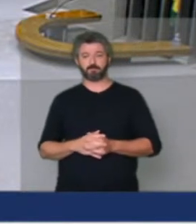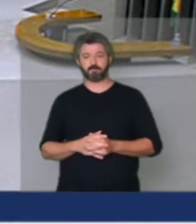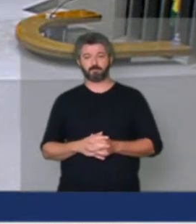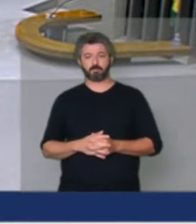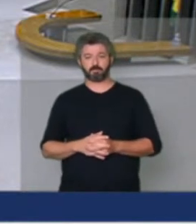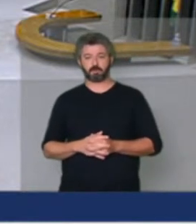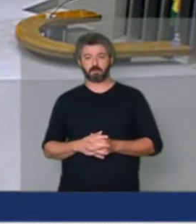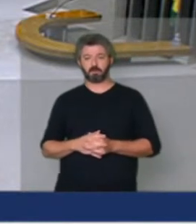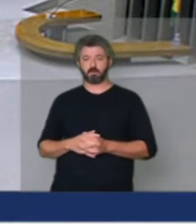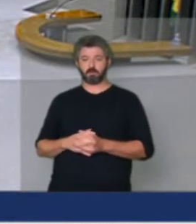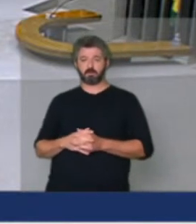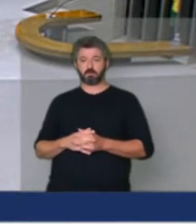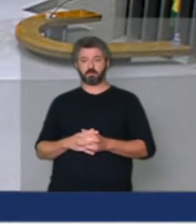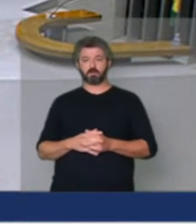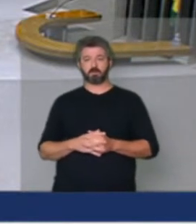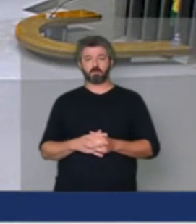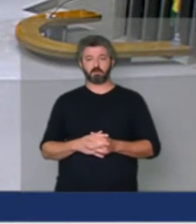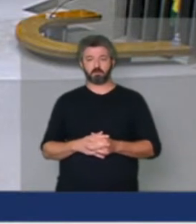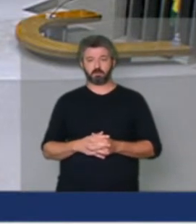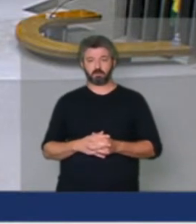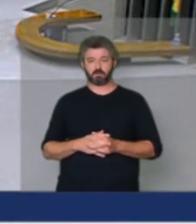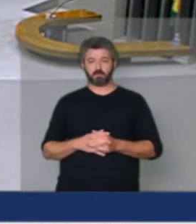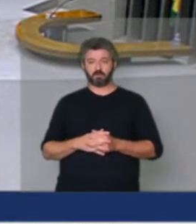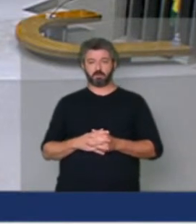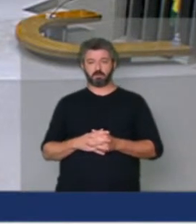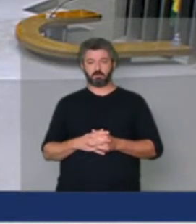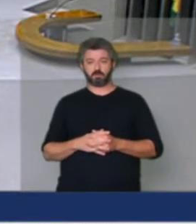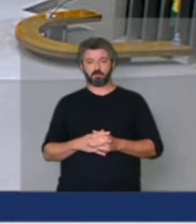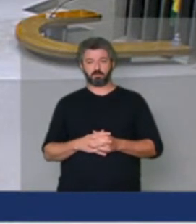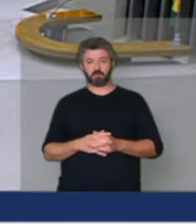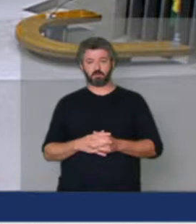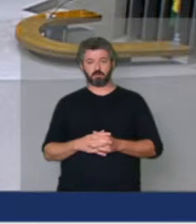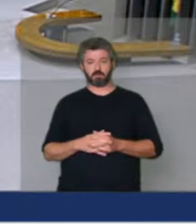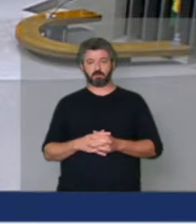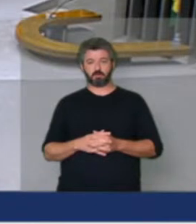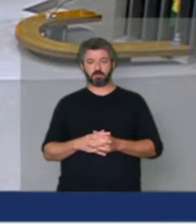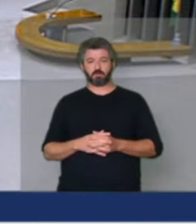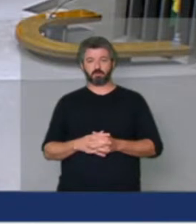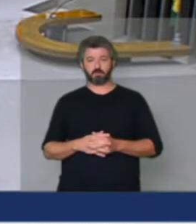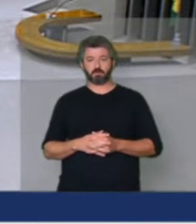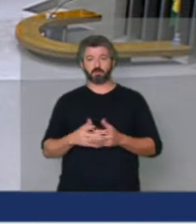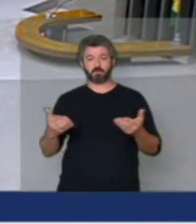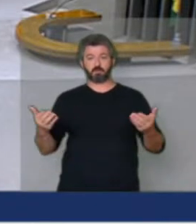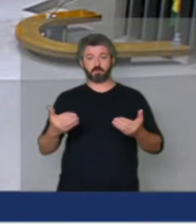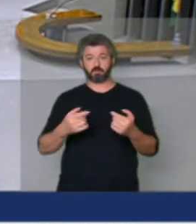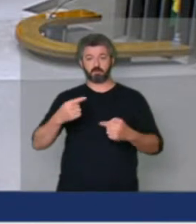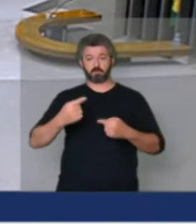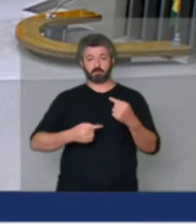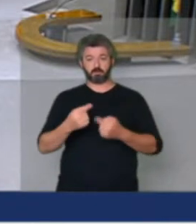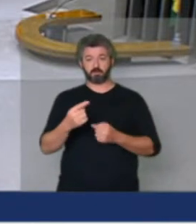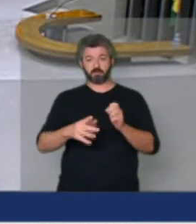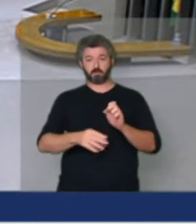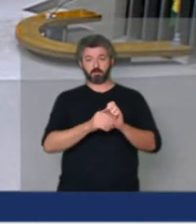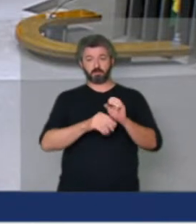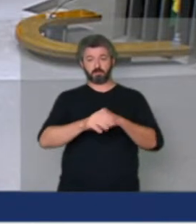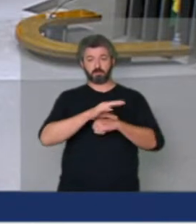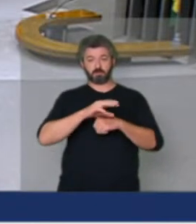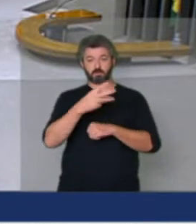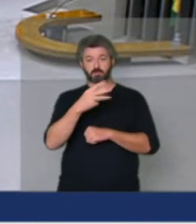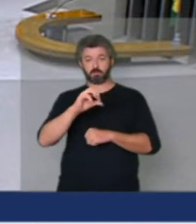DANIEL. -- [MÁRCIO SALEMA]: EM DISCUSSÃO A PROPOSTA DE EMENDA É CONSTITUIÇÃO 391 QUE... QUE AUMENTA EM 1% AS TRANSFERÊNCIAS DA UNIÃO PARA O FUNDO DE PARTICIPAÇÃO DOS